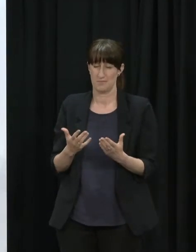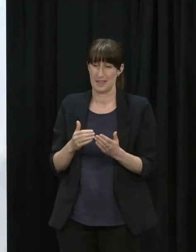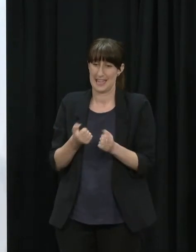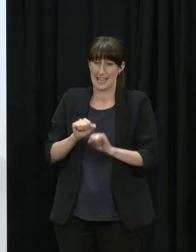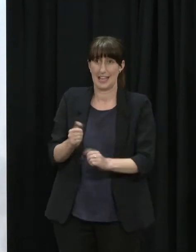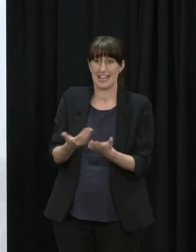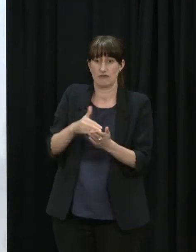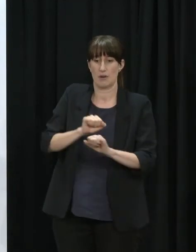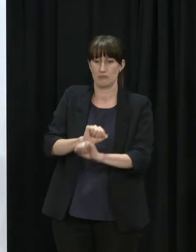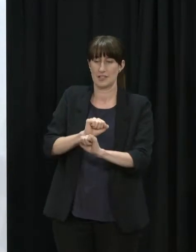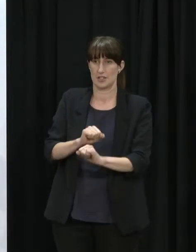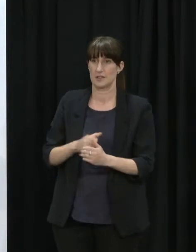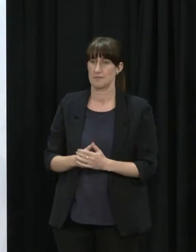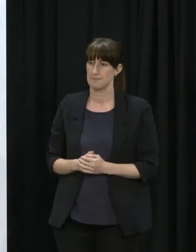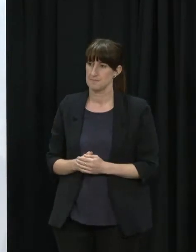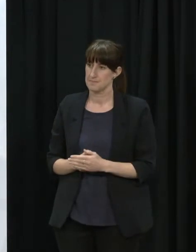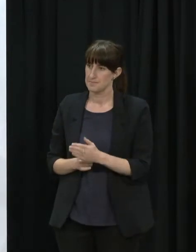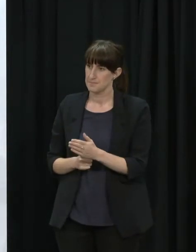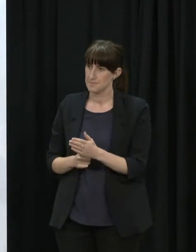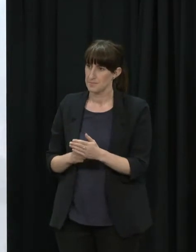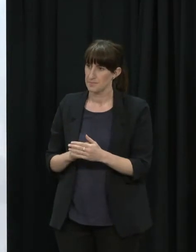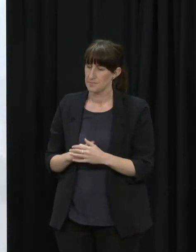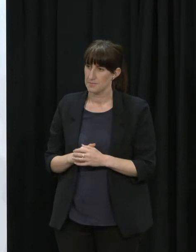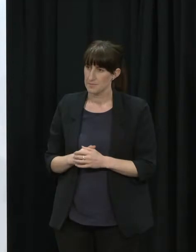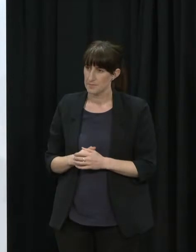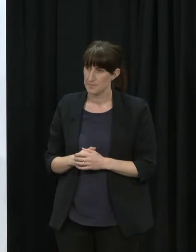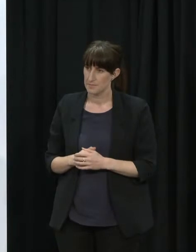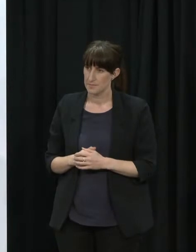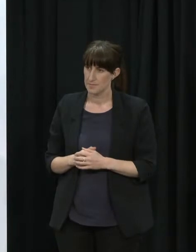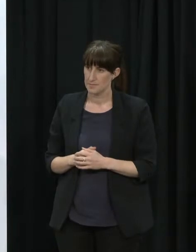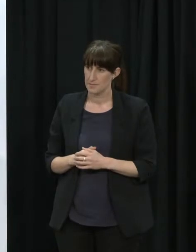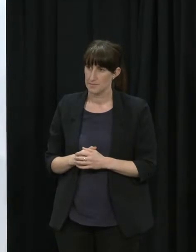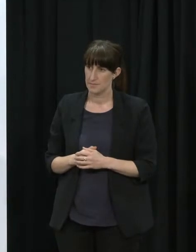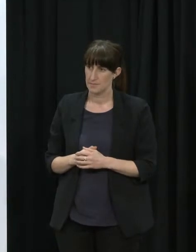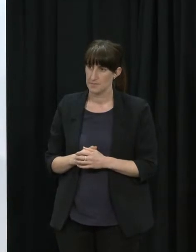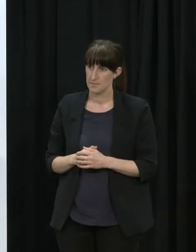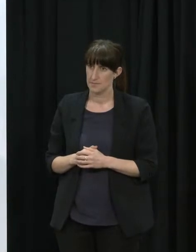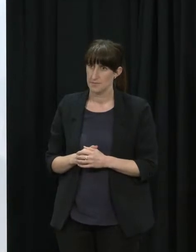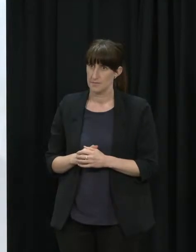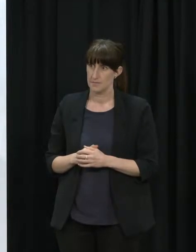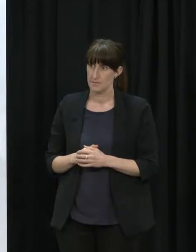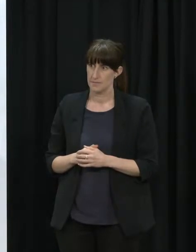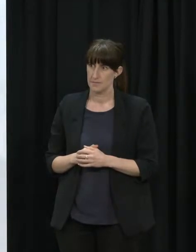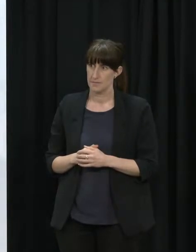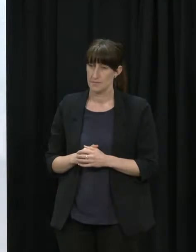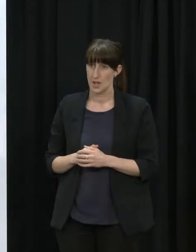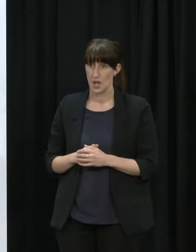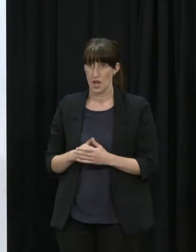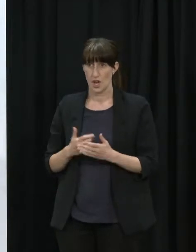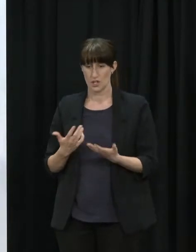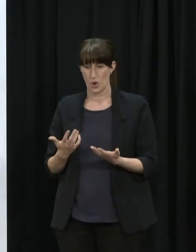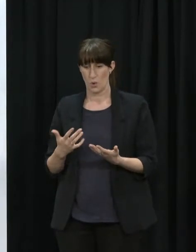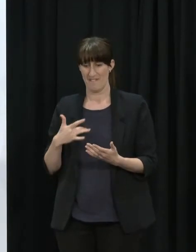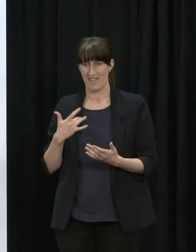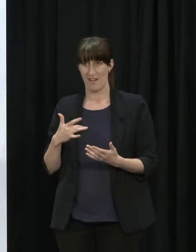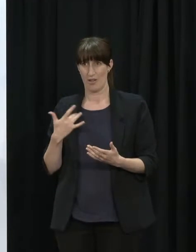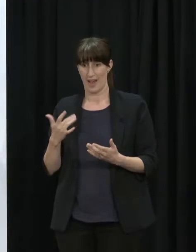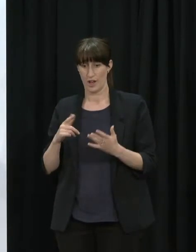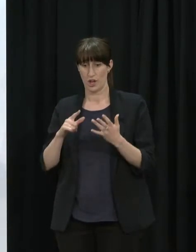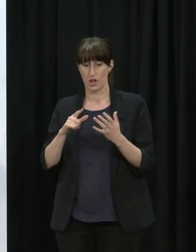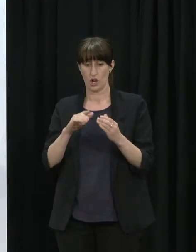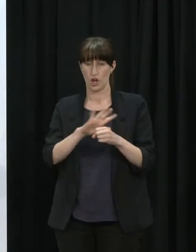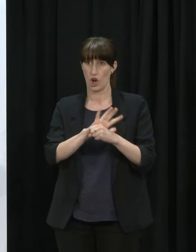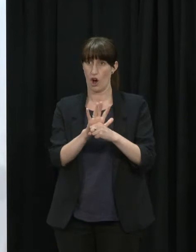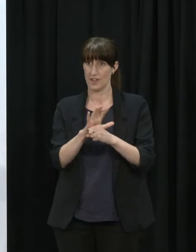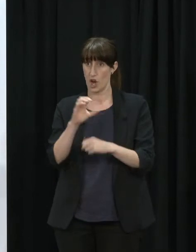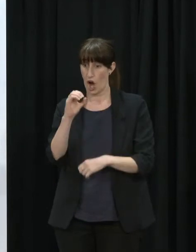roto tikanga o pota tuatahi. Na